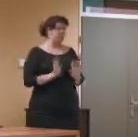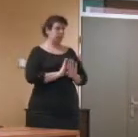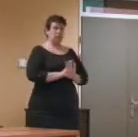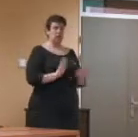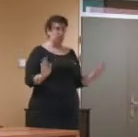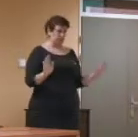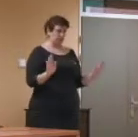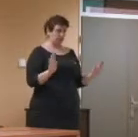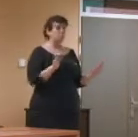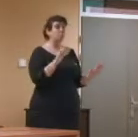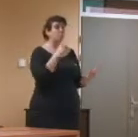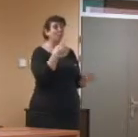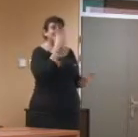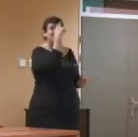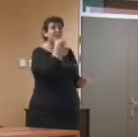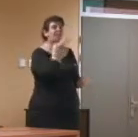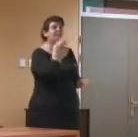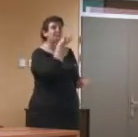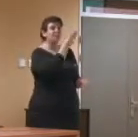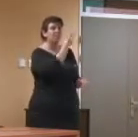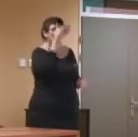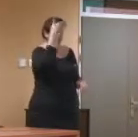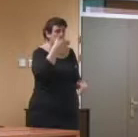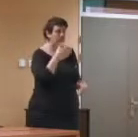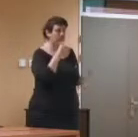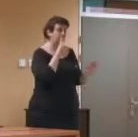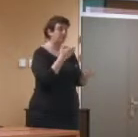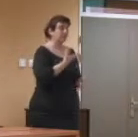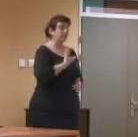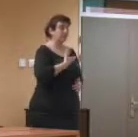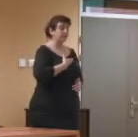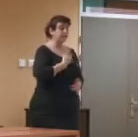en la cinta. Y Rita Barberá decide en el año 1994 quedarse en el Ayuntamiento y